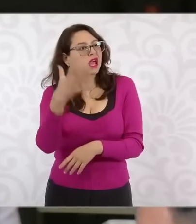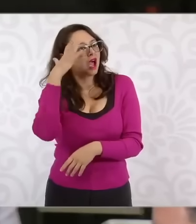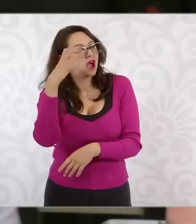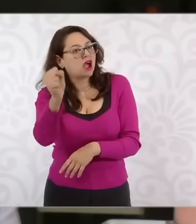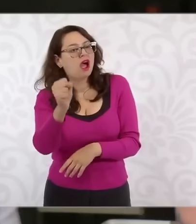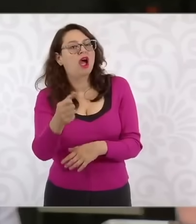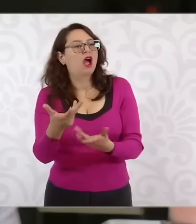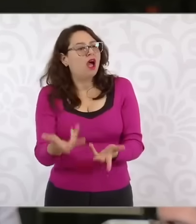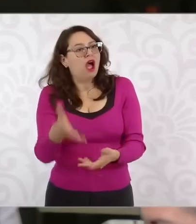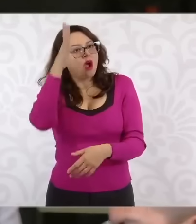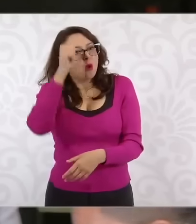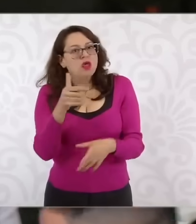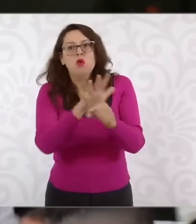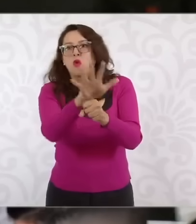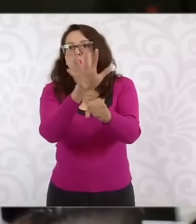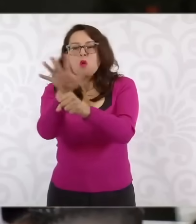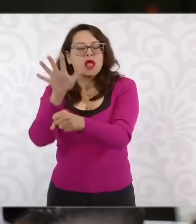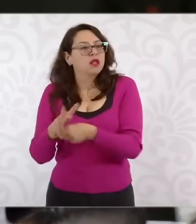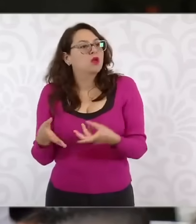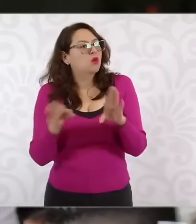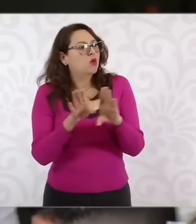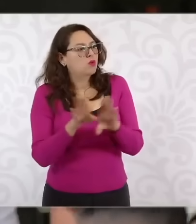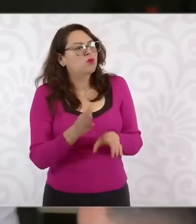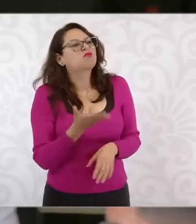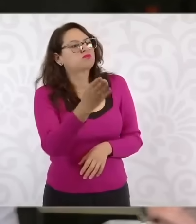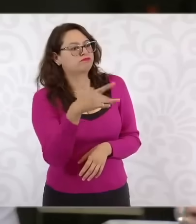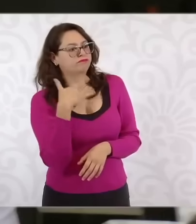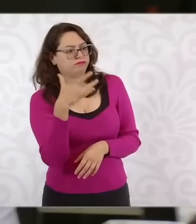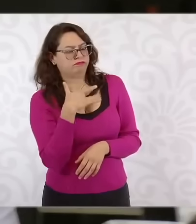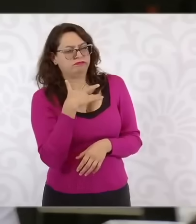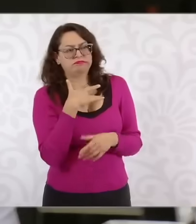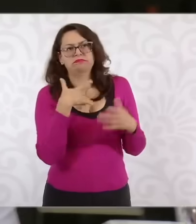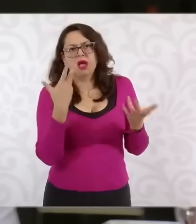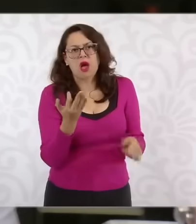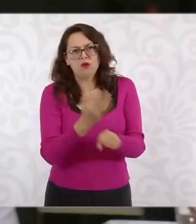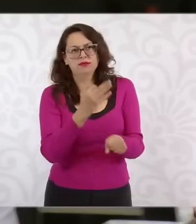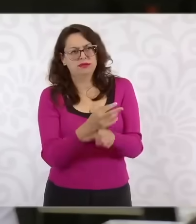lo que veamos ahora eh según los reportes que nos mostraron de seguridad es que en febrero Sinaloa